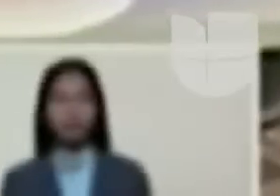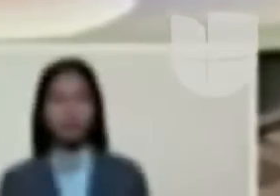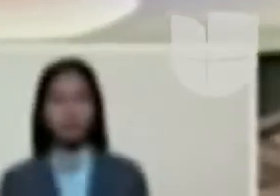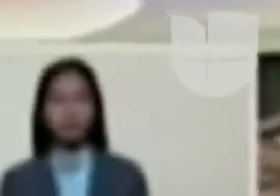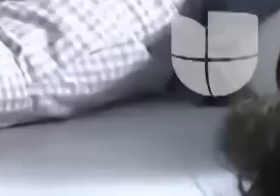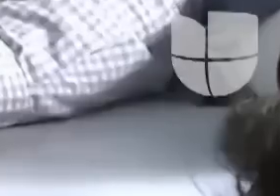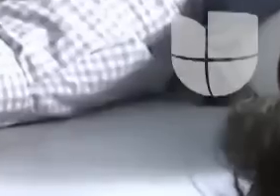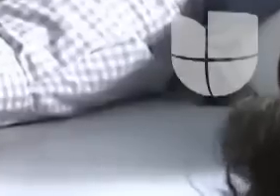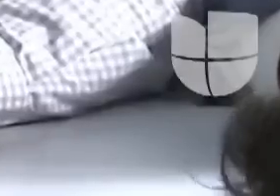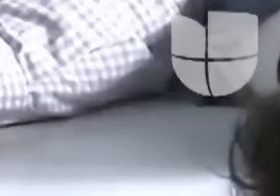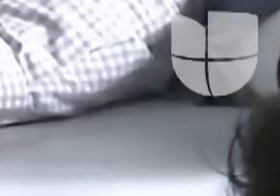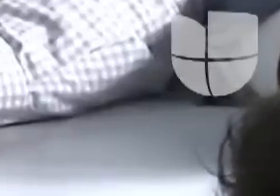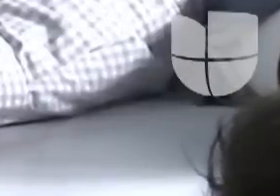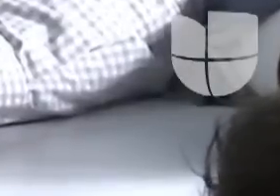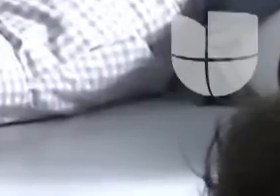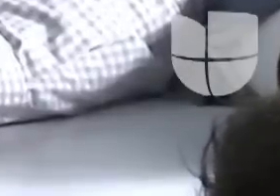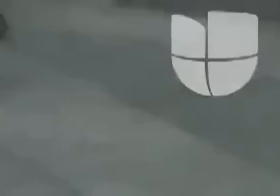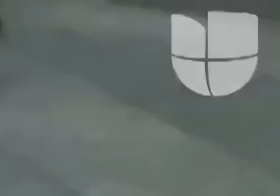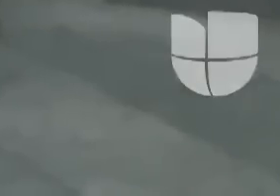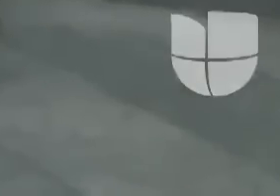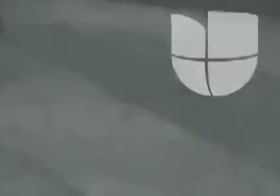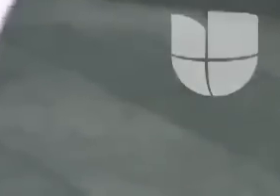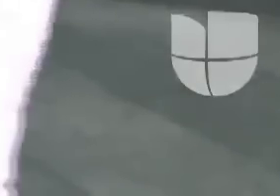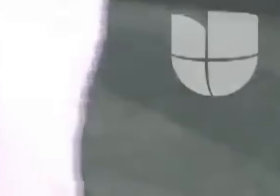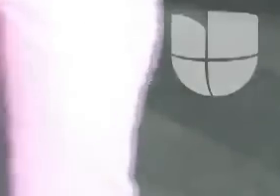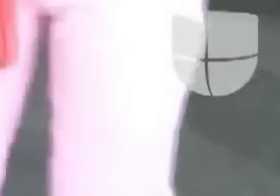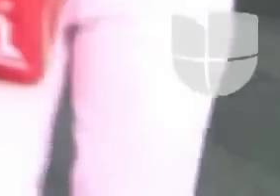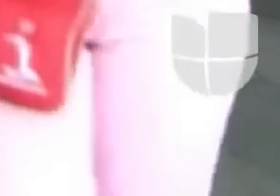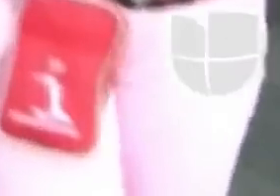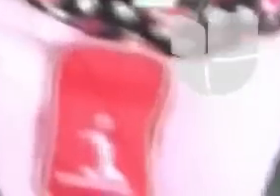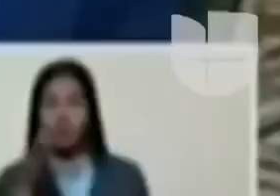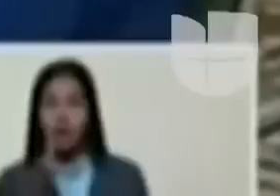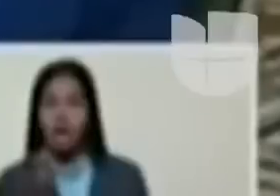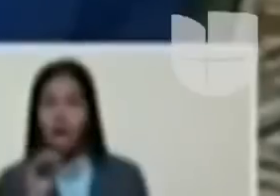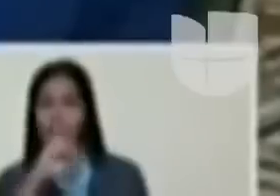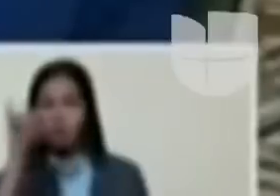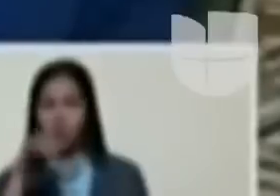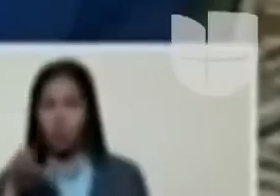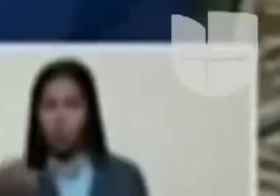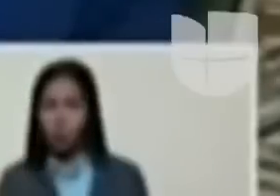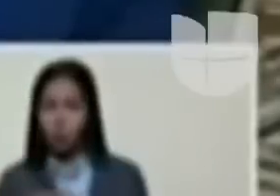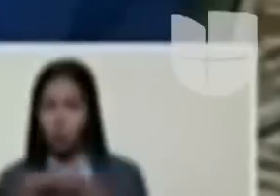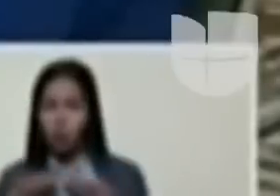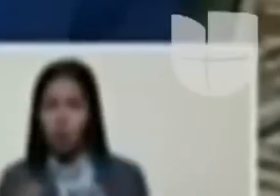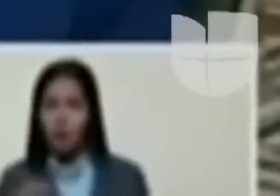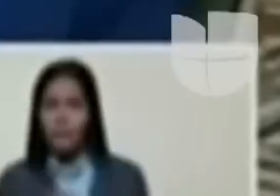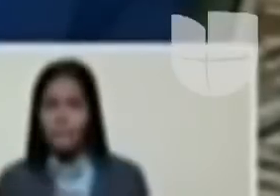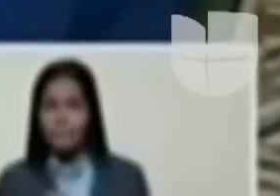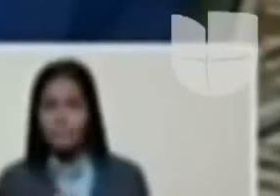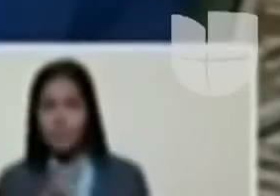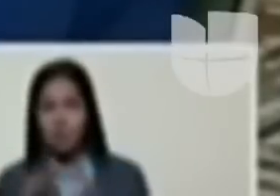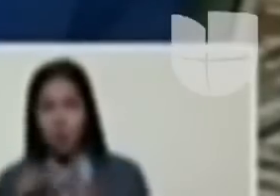LO DIJE Y LO REPITO. UN DÁLOGO QUE GUAIÓ HAÍA RECHAZADO, PERO QUE AHORA SE MUESTRA COMO UNA OPCÓN EL FRACASO DE SU INTENTO ÍVICO MILITAR DE TOMAR EL PODER.